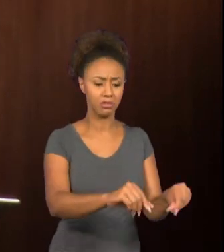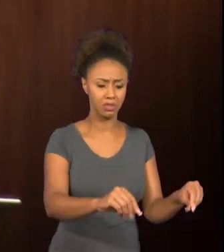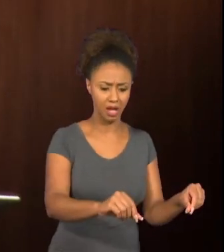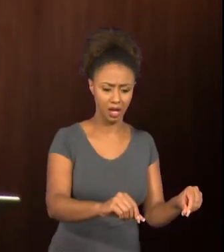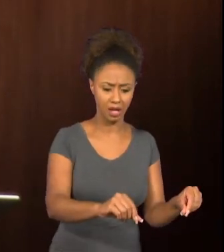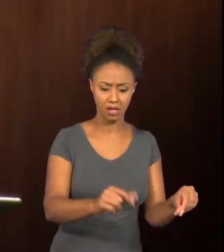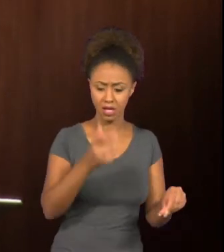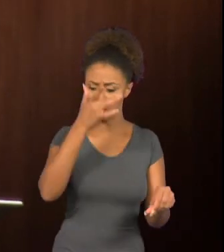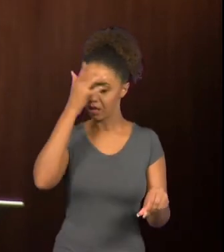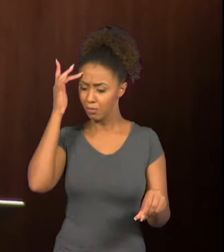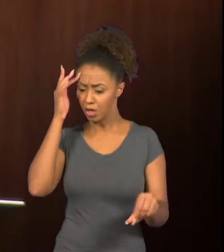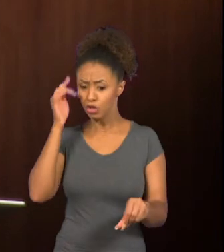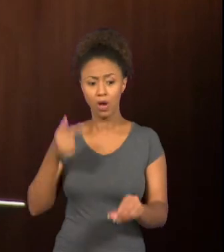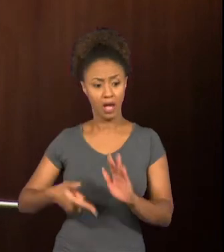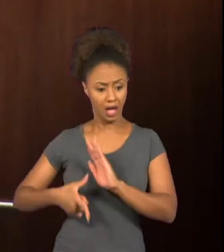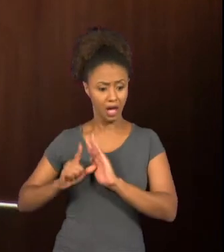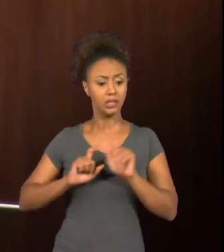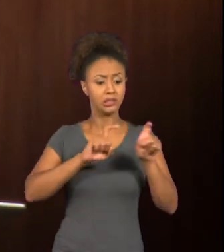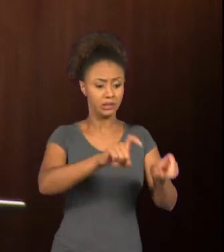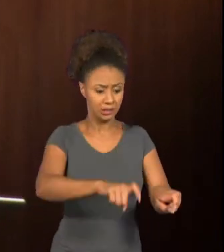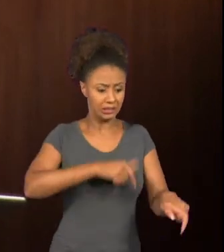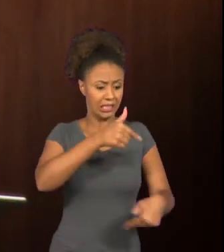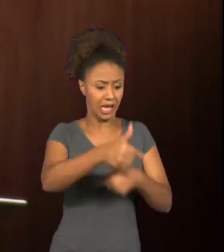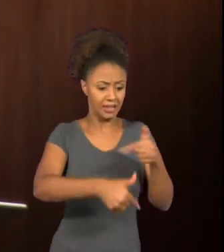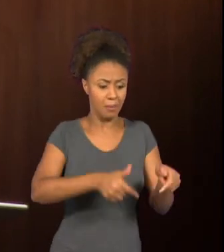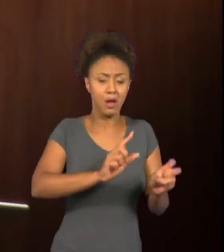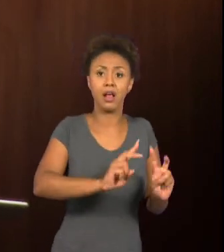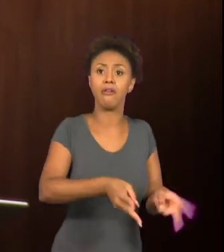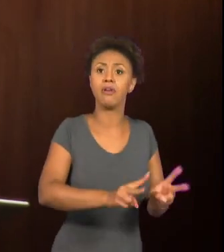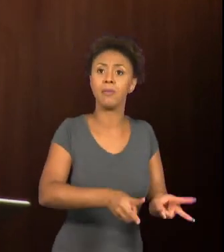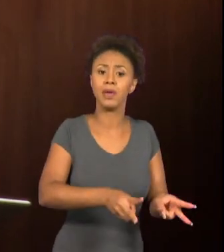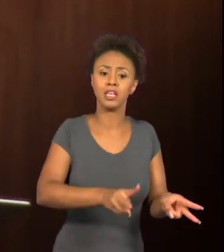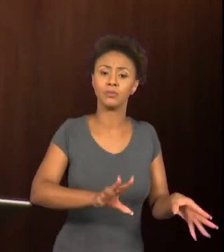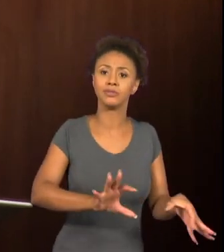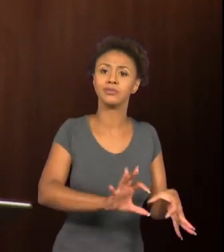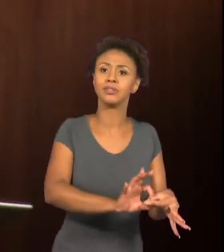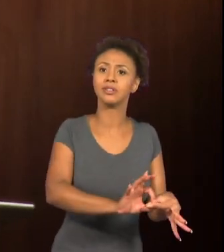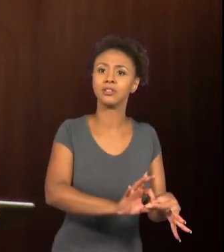TRABALHADOR DA TERRA. ASSOCIANDO COM "MORTE E VIDA SEVERINA", ENTÃO,